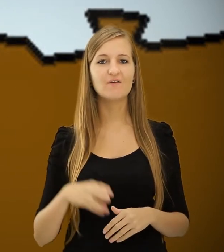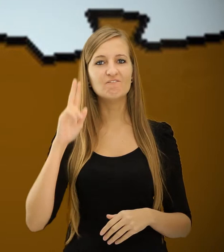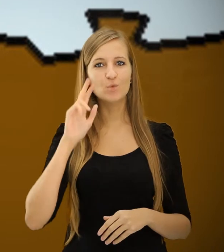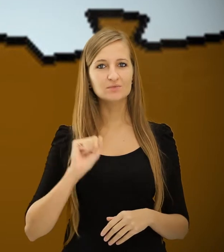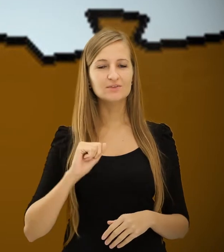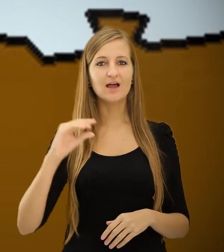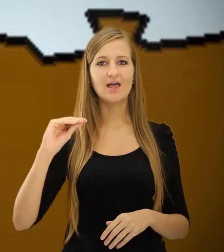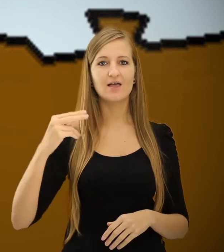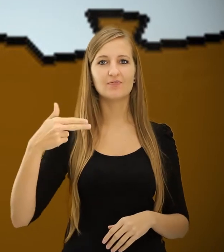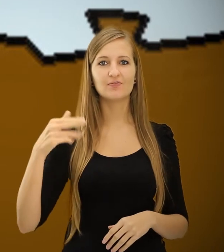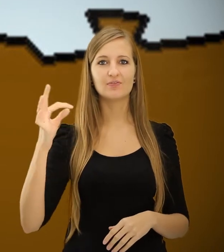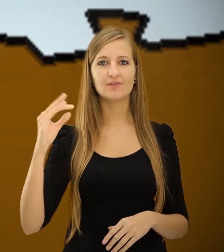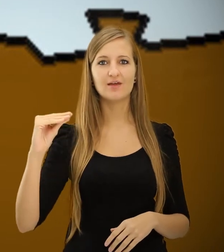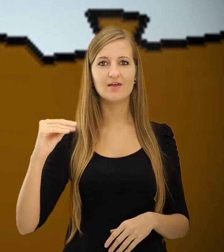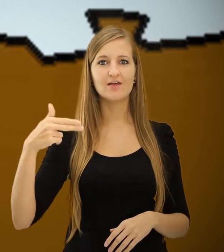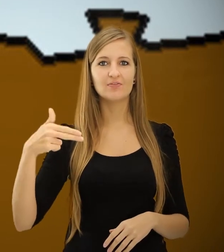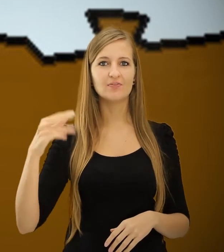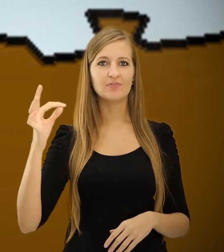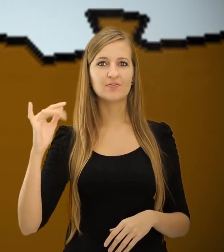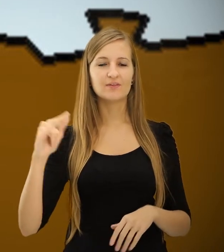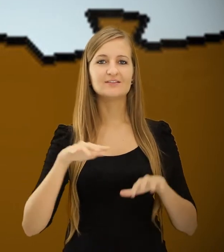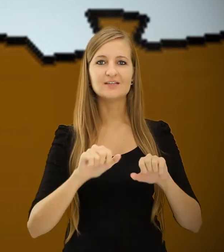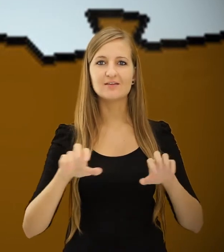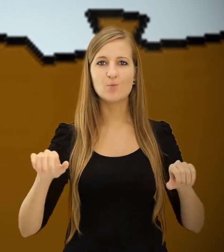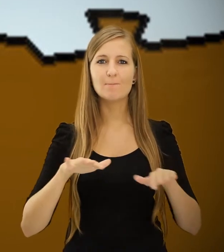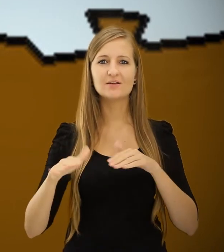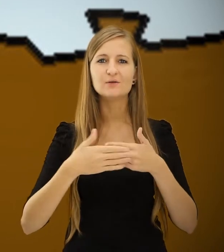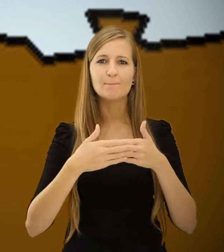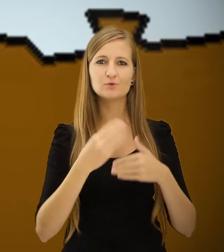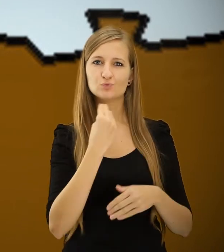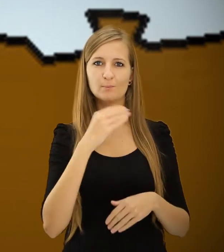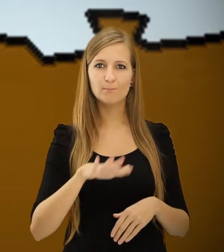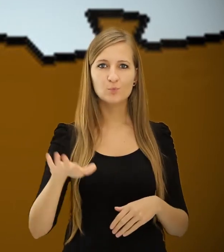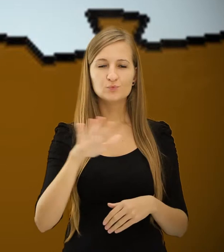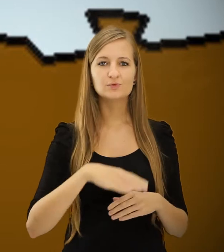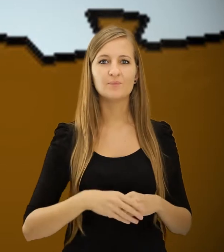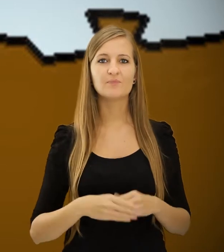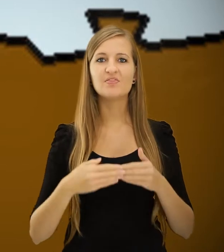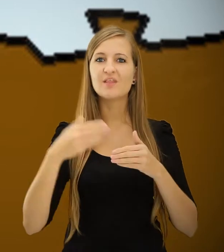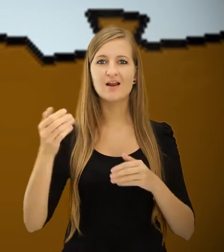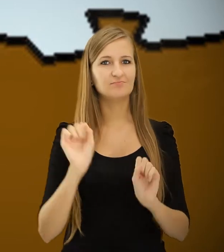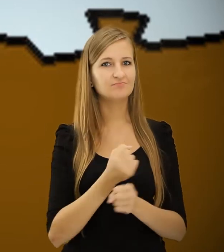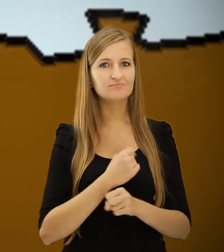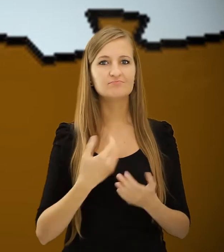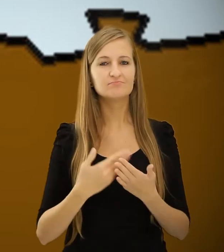Wojska Ententy zajęły przyczółki – plaże, kawałki terenu przy brzegu, ale nie mogli posuwać się dalej,